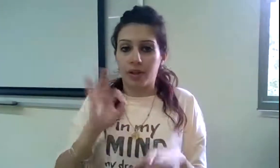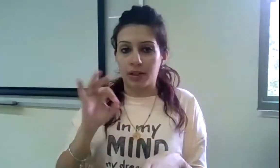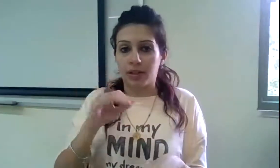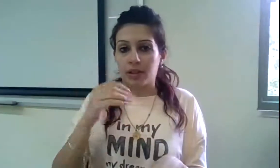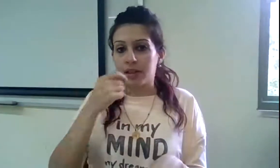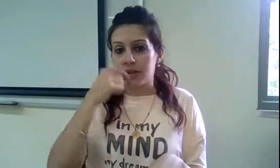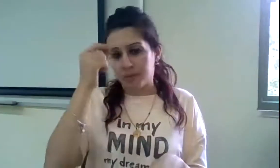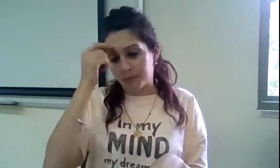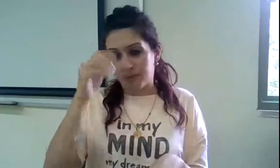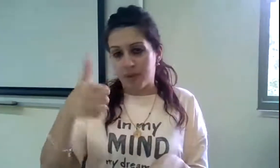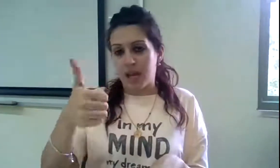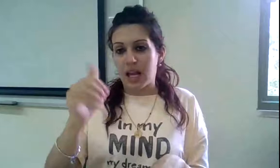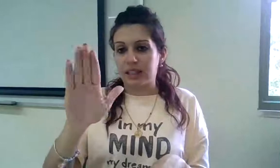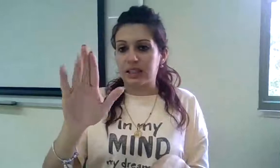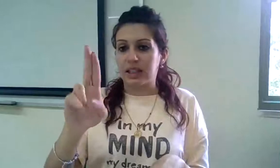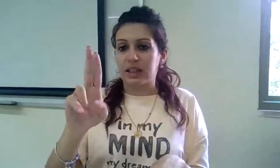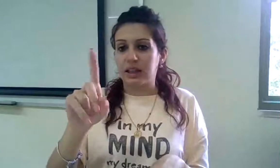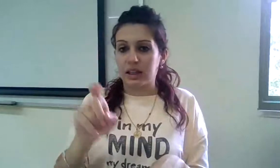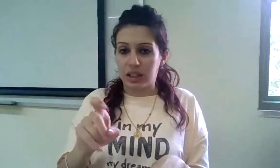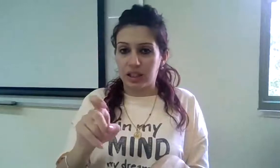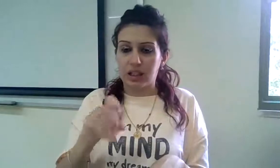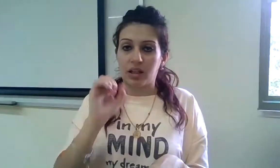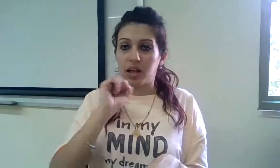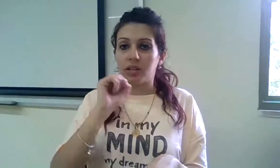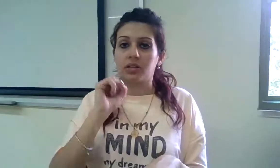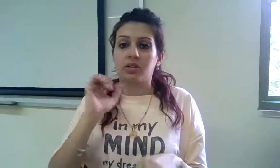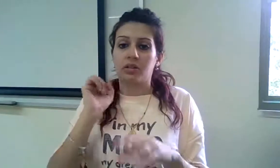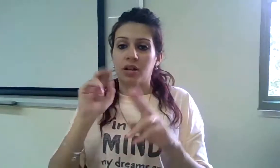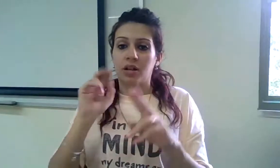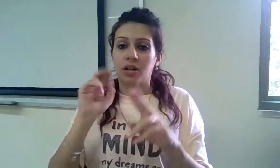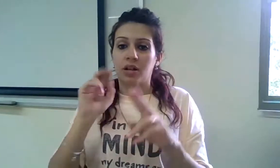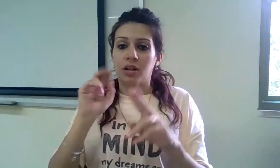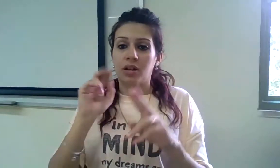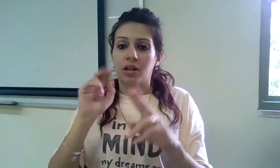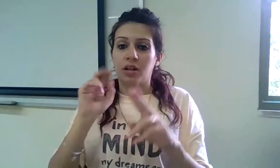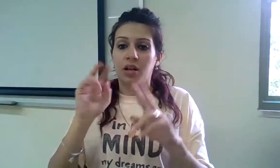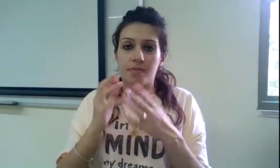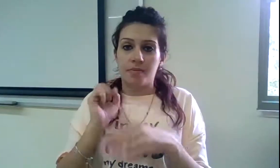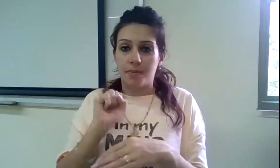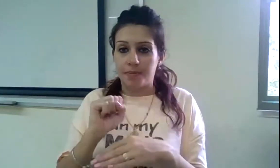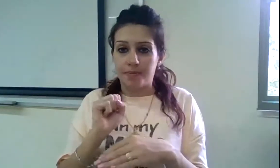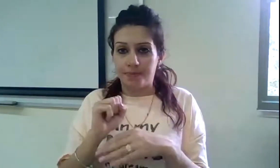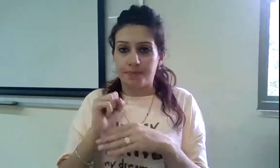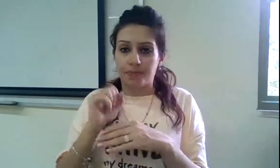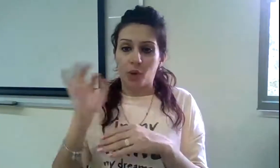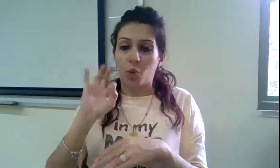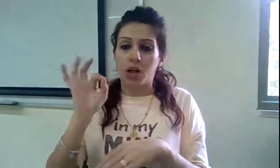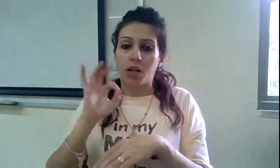من منظمة الأهالي الدولية حيث تنظم الينا اليوم من هولندا مرحبا بك